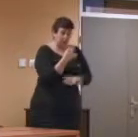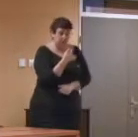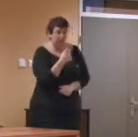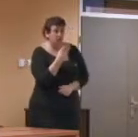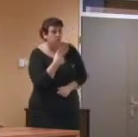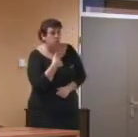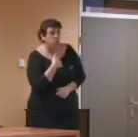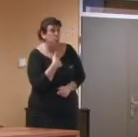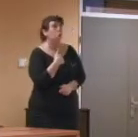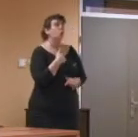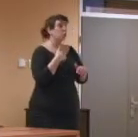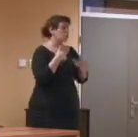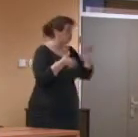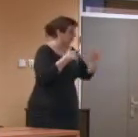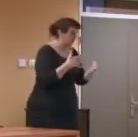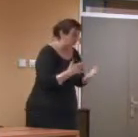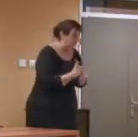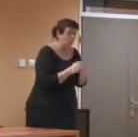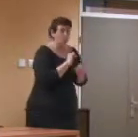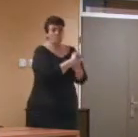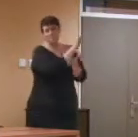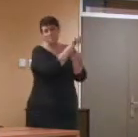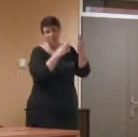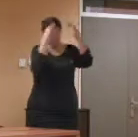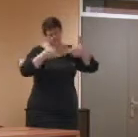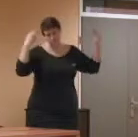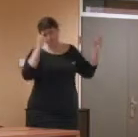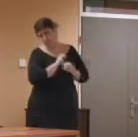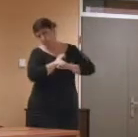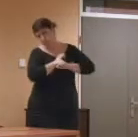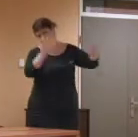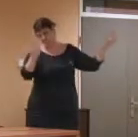salir mierda a punta pala...", y dices, bueno, pero esto qué es,